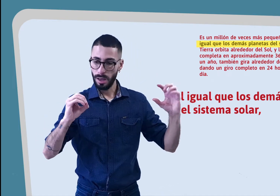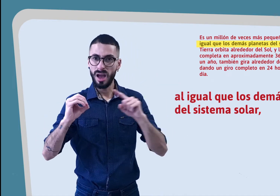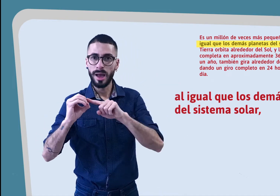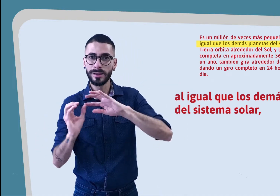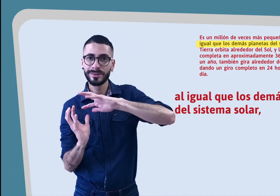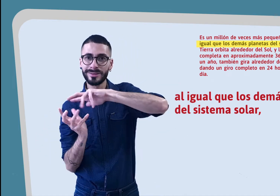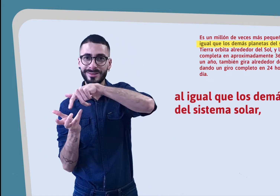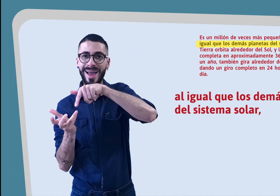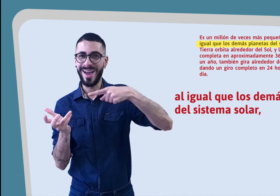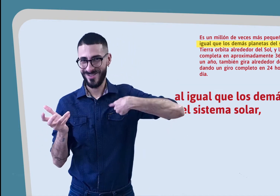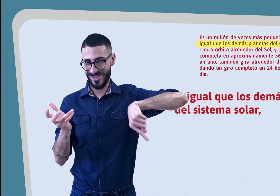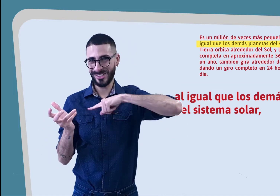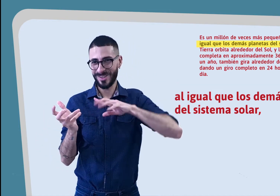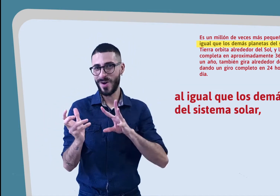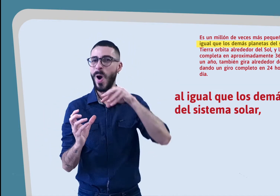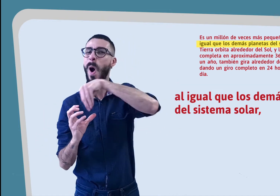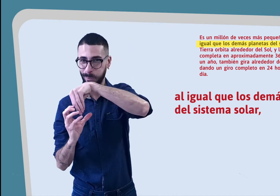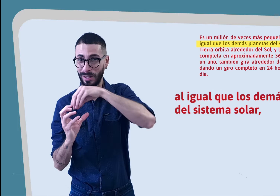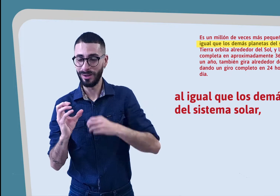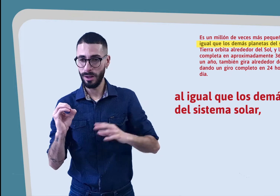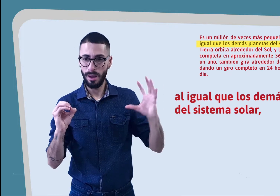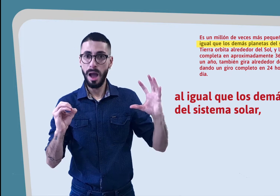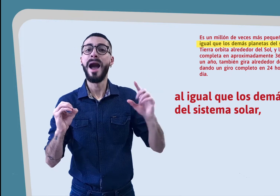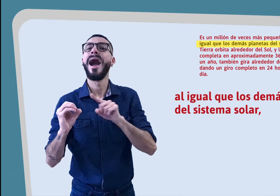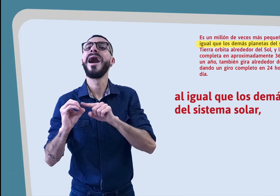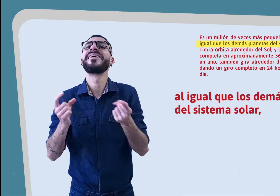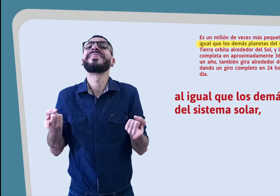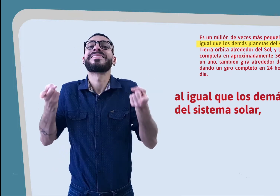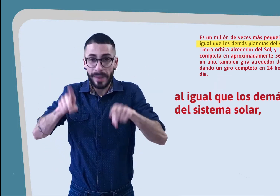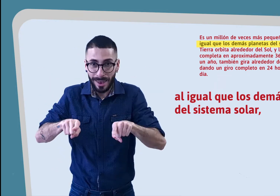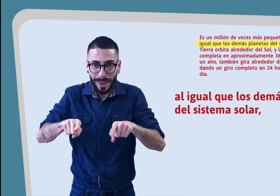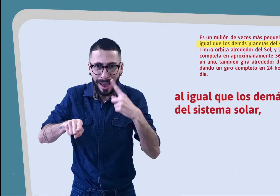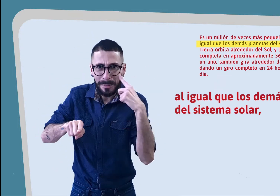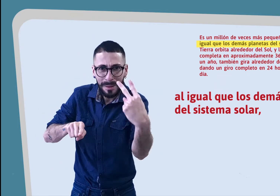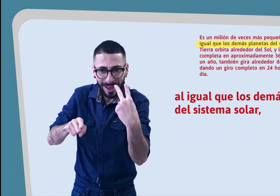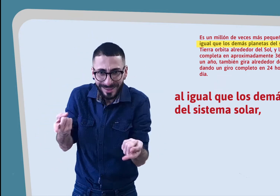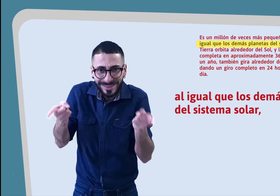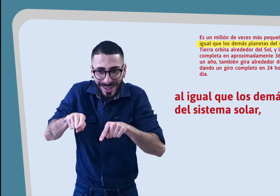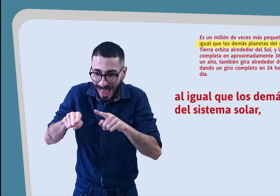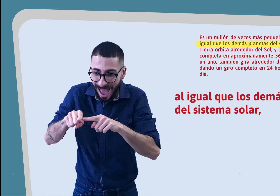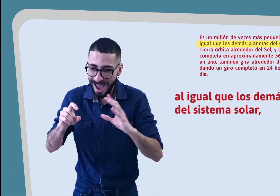Y el tercero, que es la Tierra, también. Miren la seña de también.